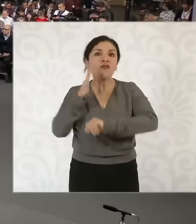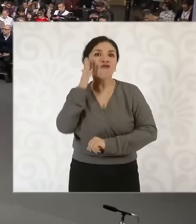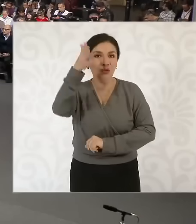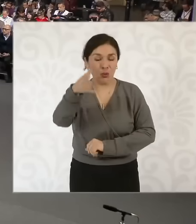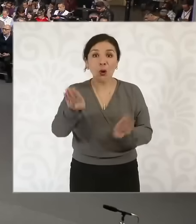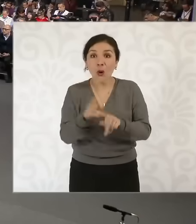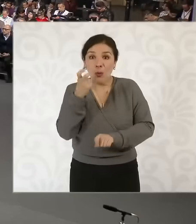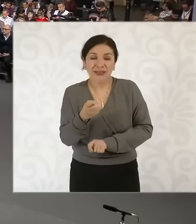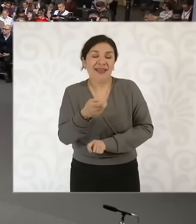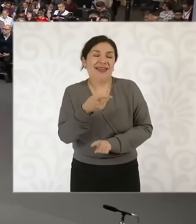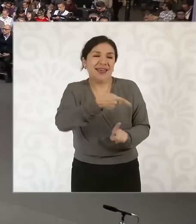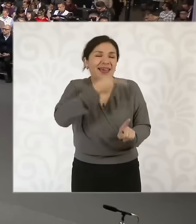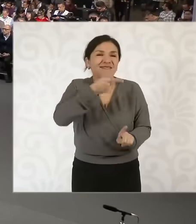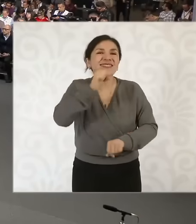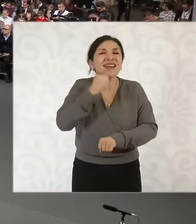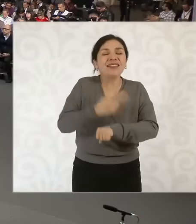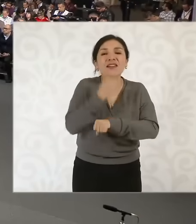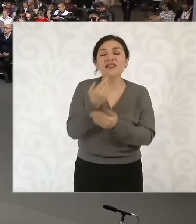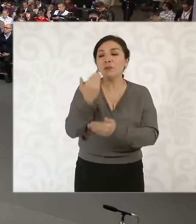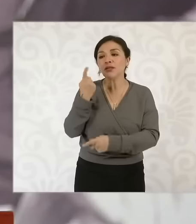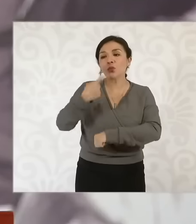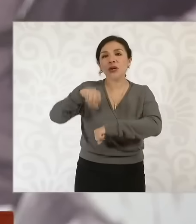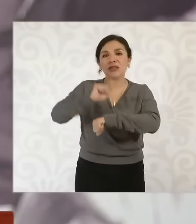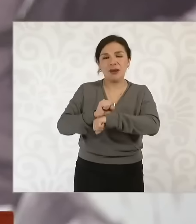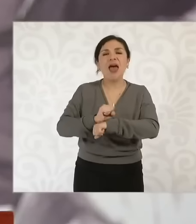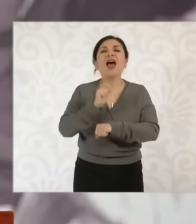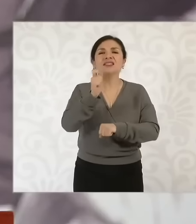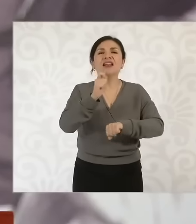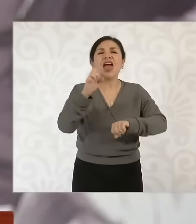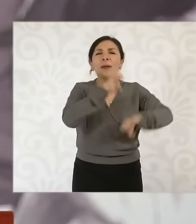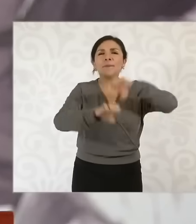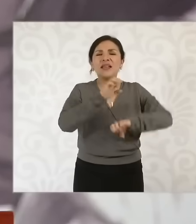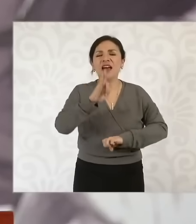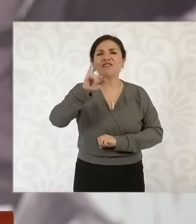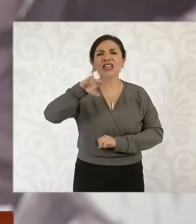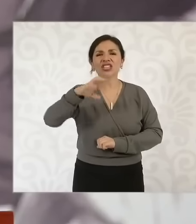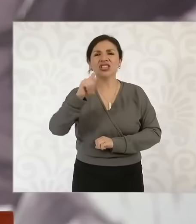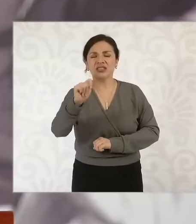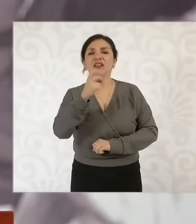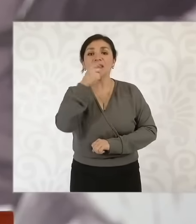secretario que la semana pasada la calificadora FIT elevó la calificación de Pemex de largo plazo